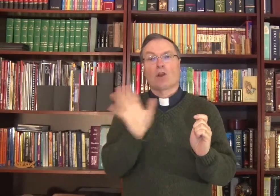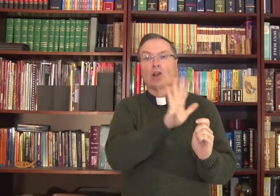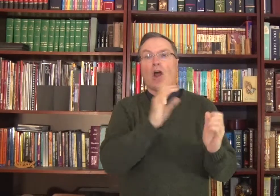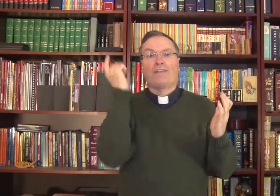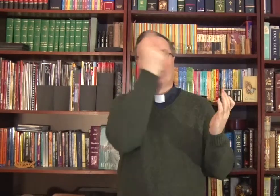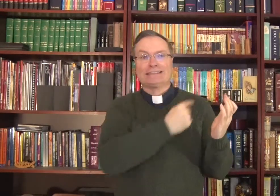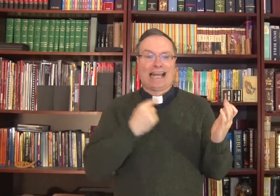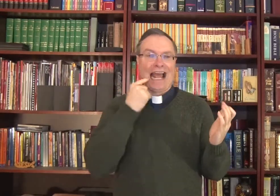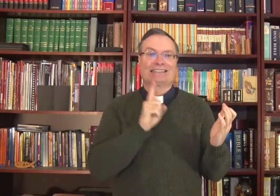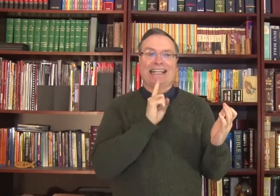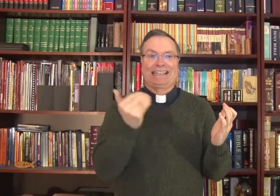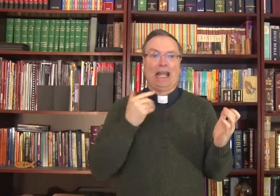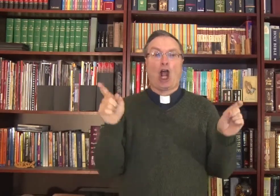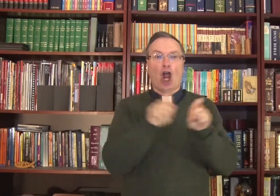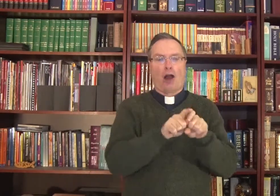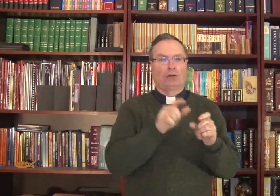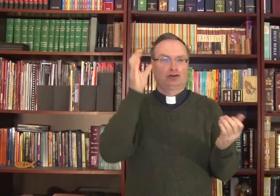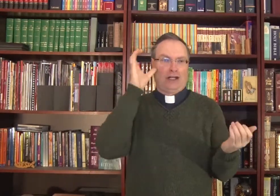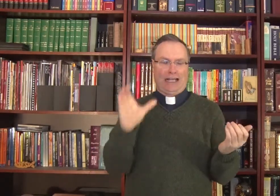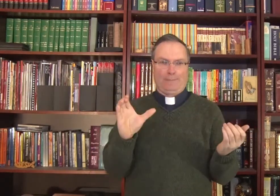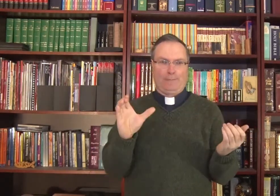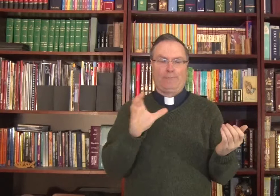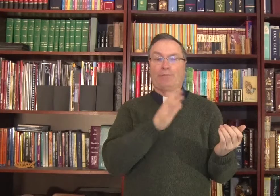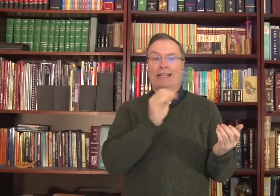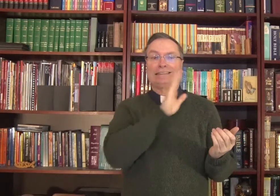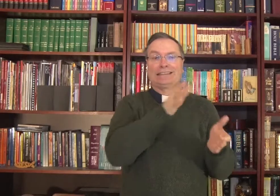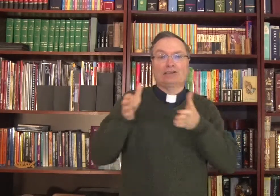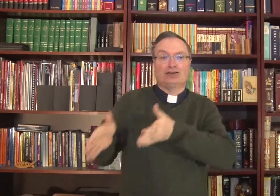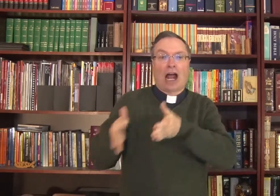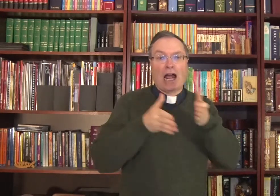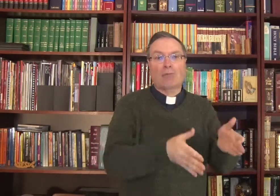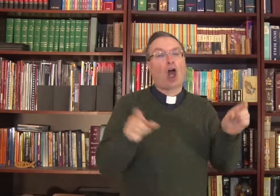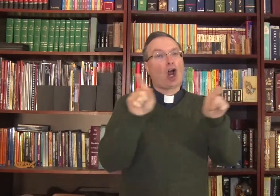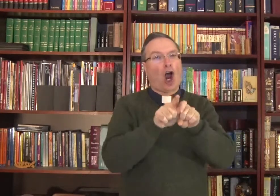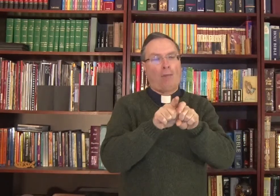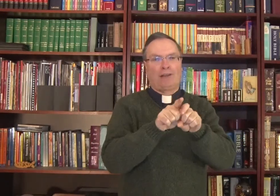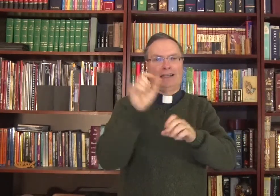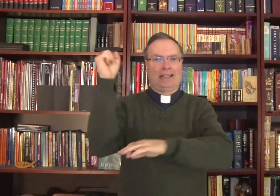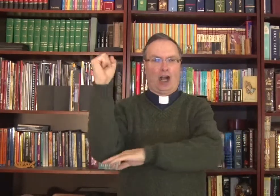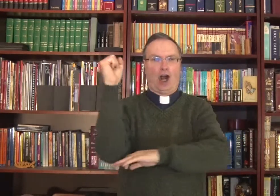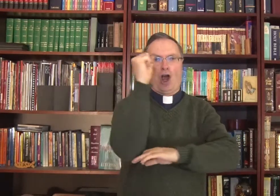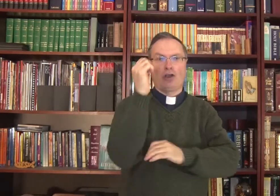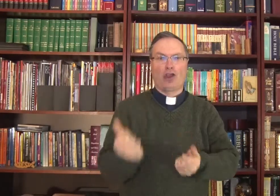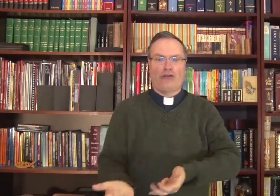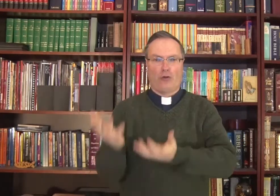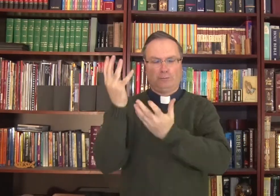son visage était comme le soleil et ses jambes comme des colonnes de feu.